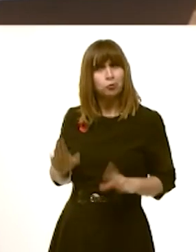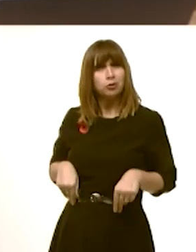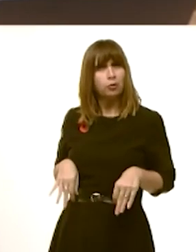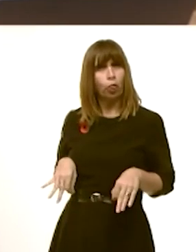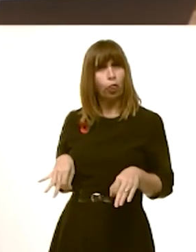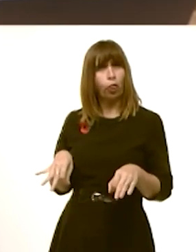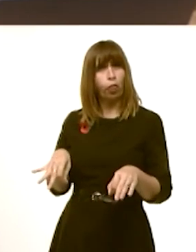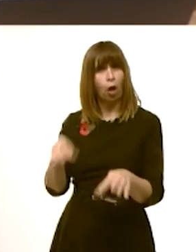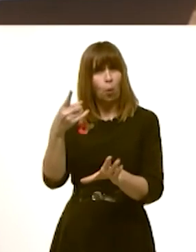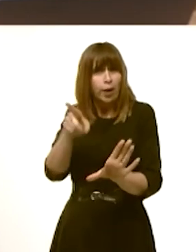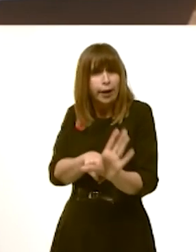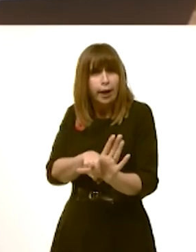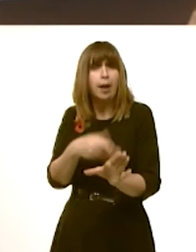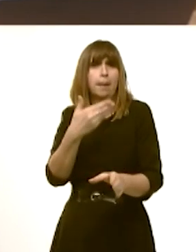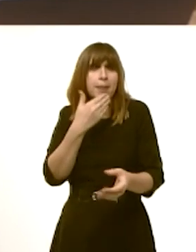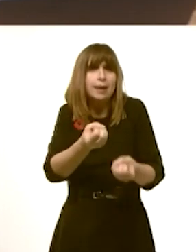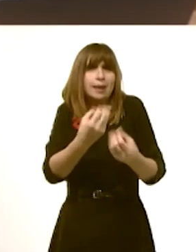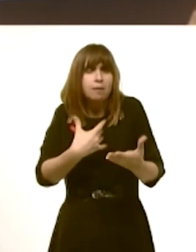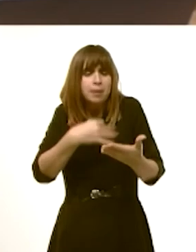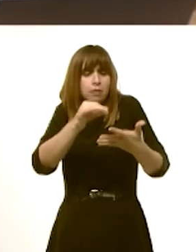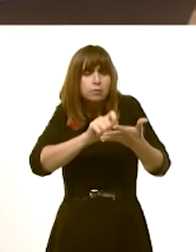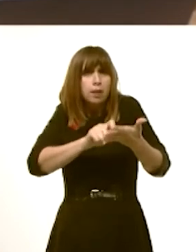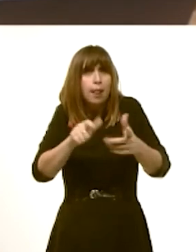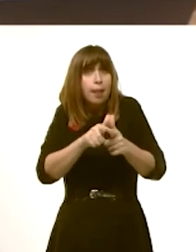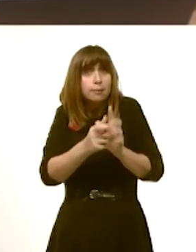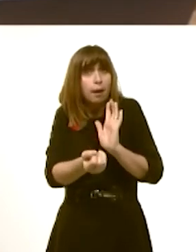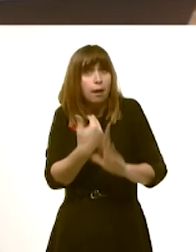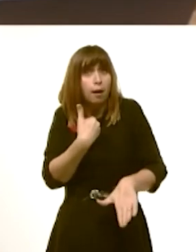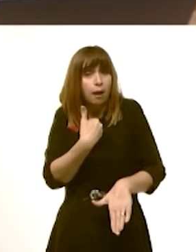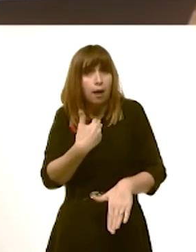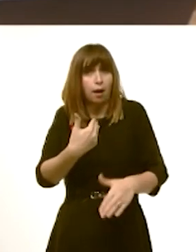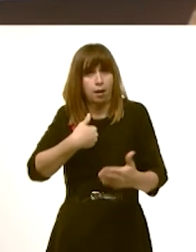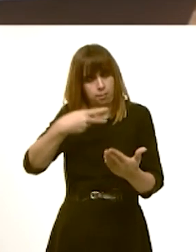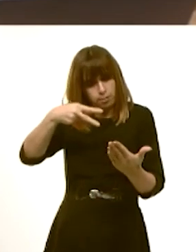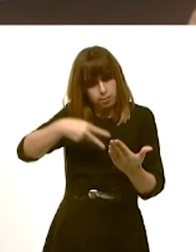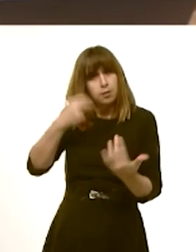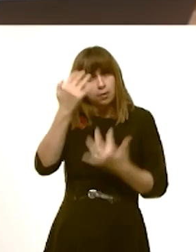Ond, lle mae rhywun eisiau llawdriniaeth yn fuan, byddwn yn erfyn i hynny ddigwydd. David Rees: 10.